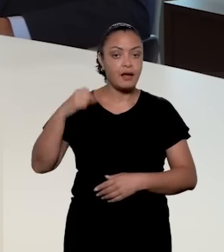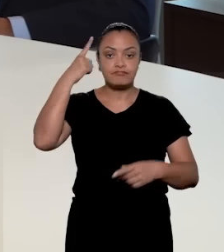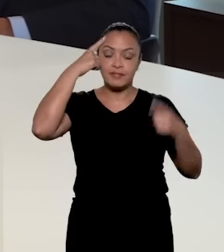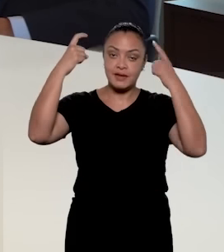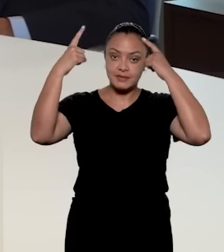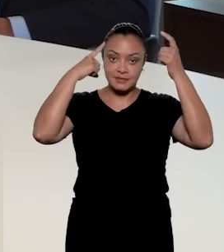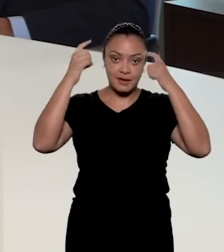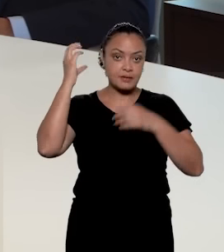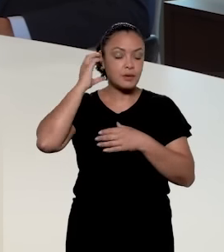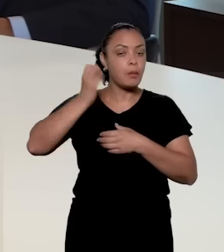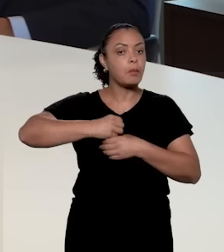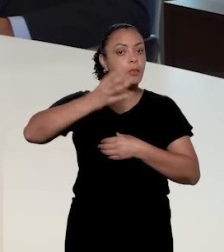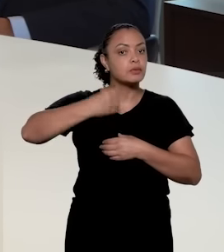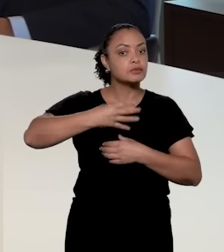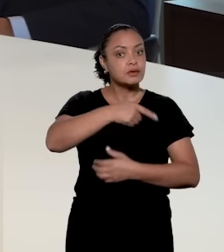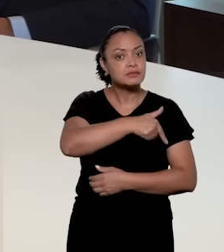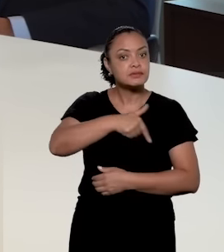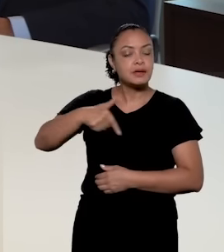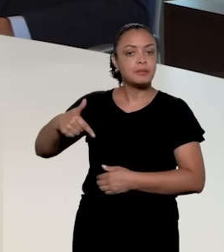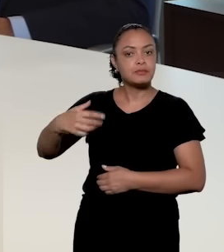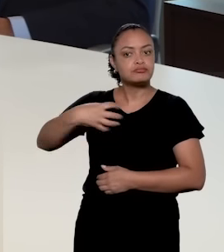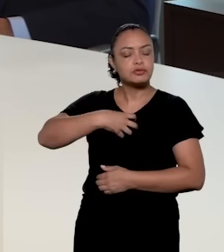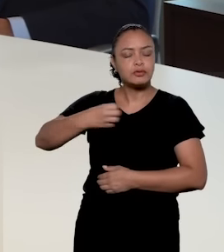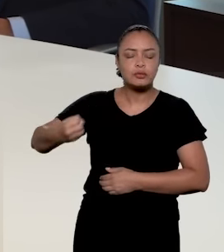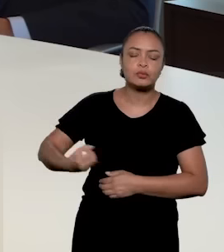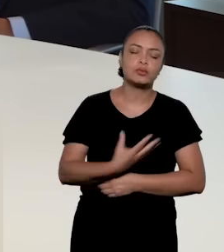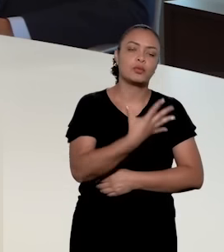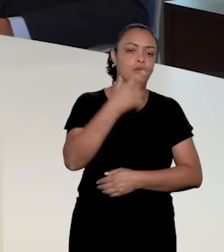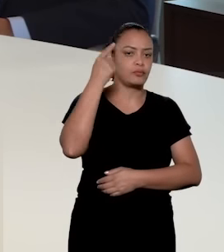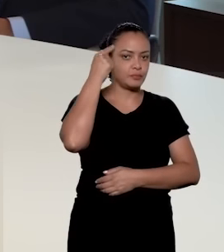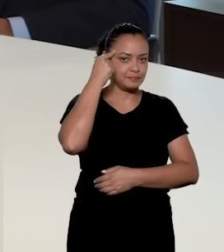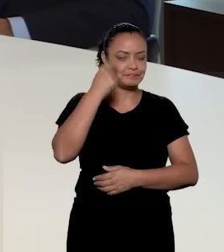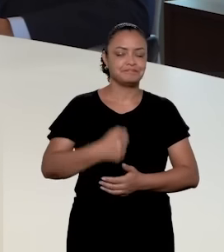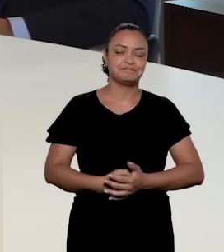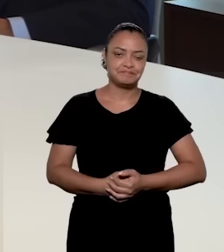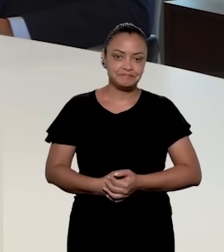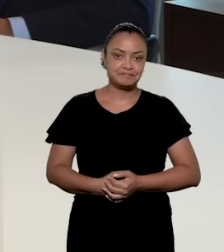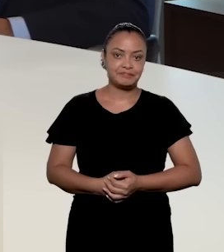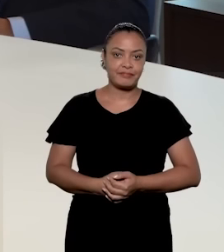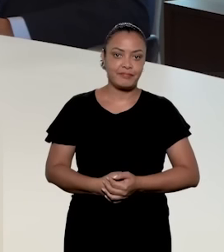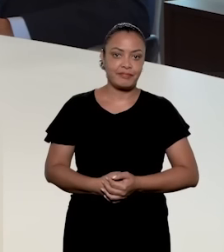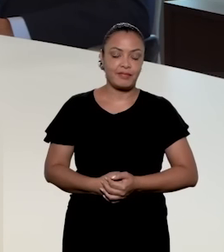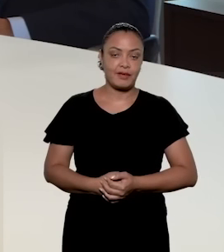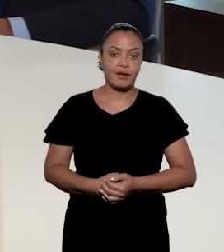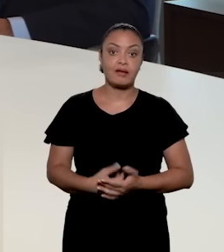seu podcast semanal com ideias que provocam um novo jeito de pensar.